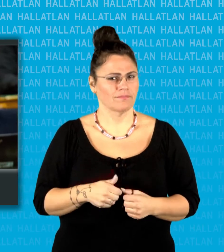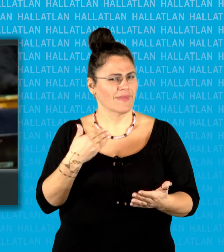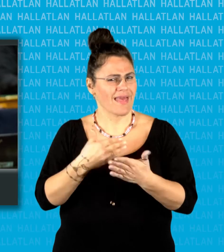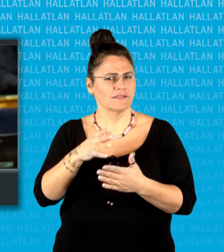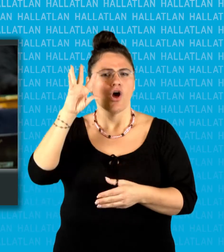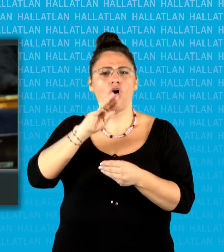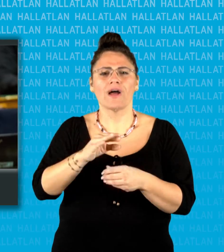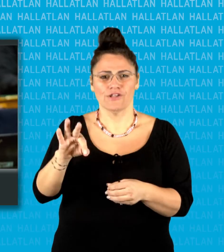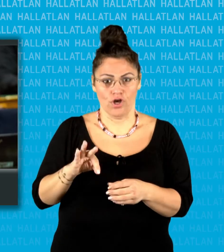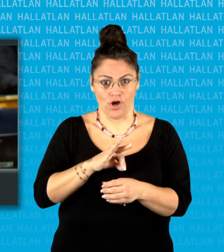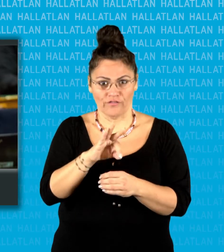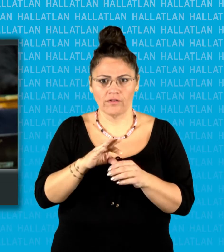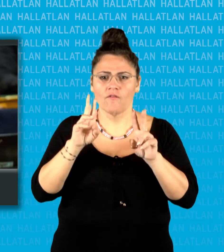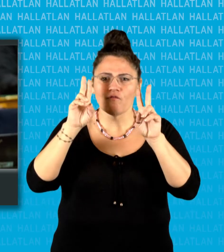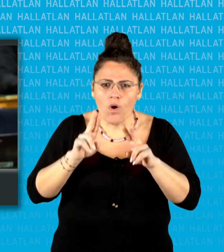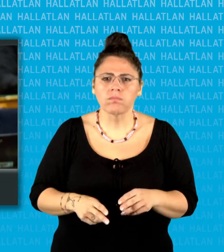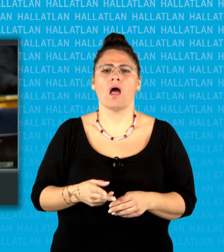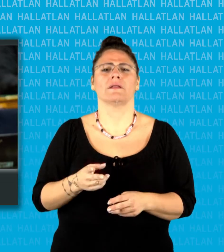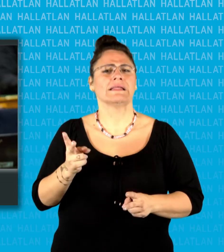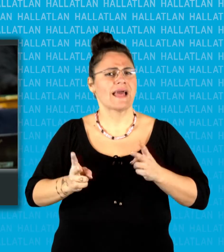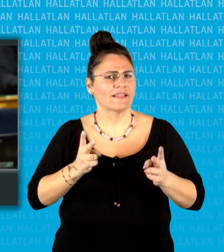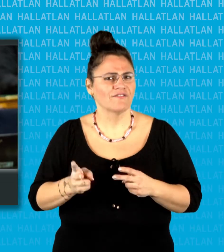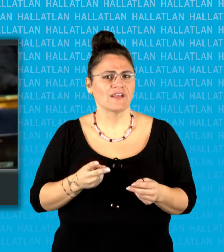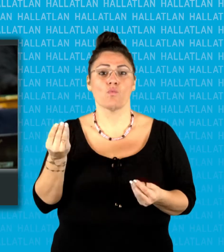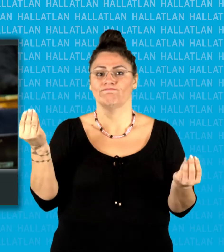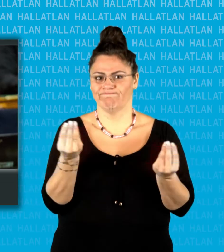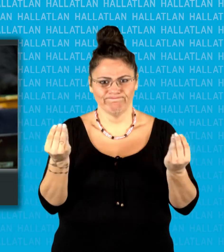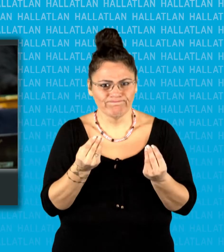Nagyon kedvező lehetőség az adómentesen adható lakáscafeteria,